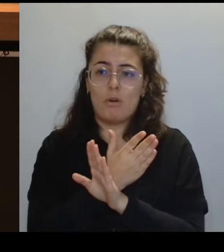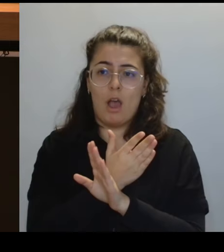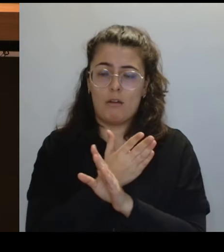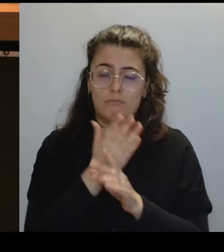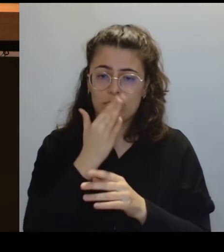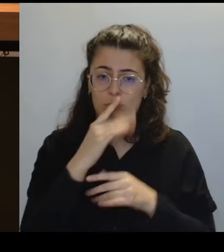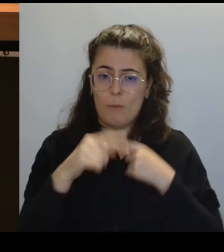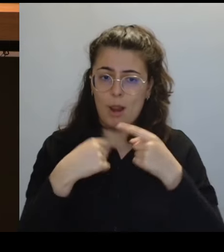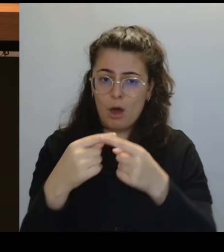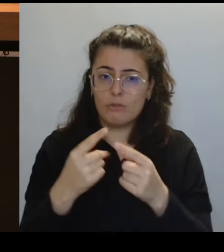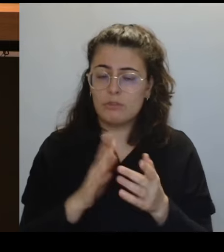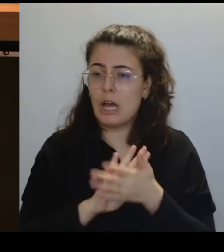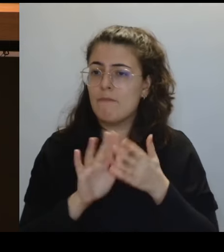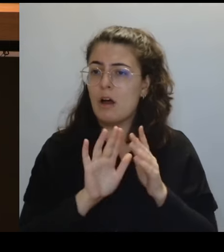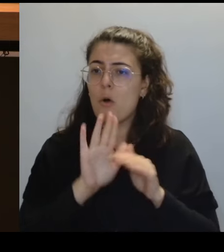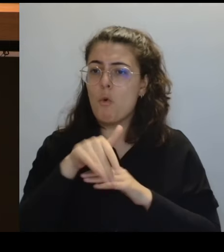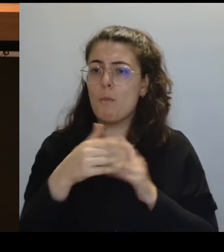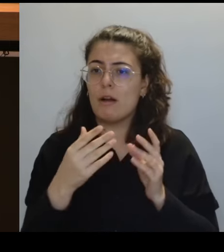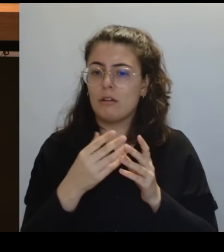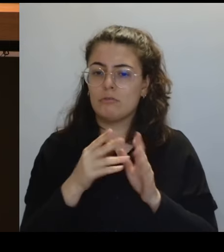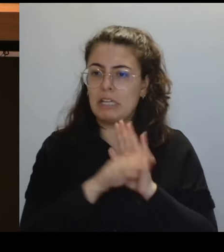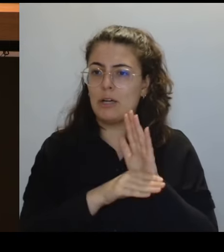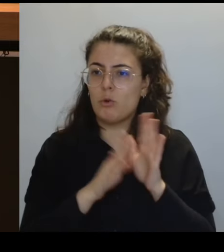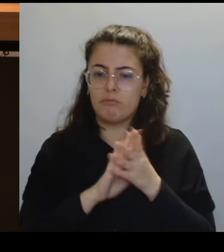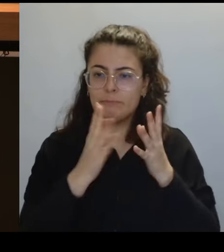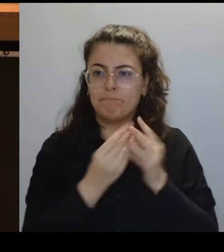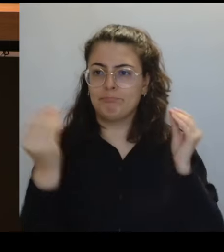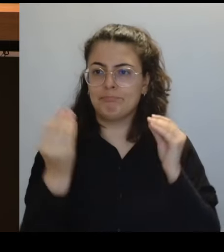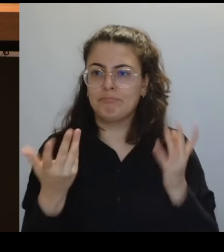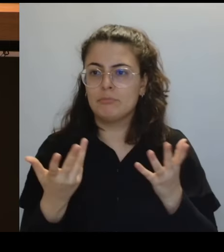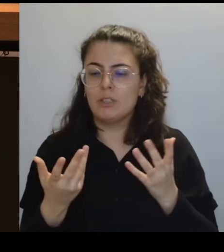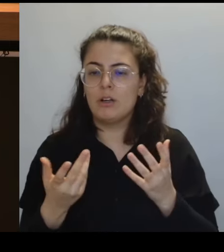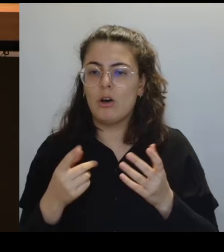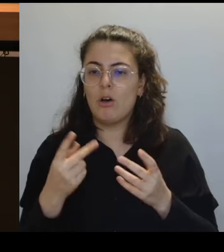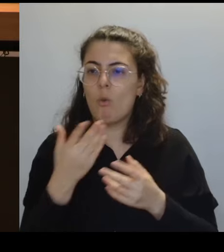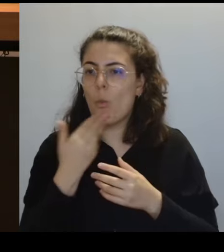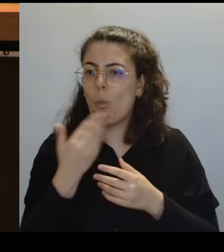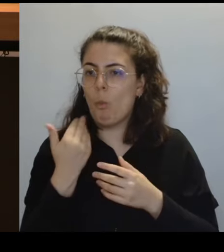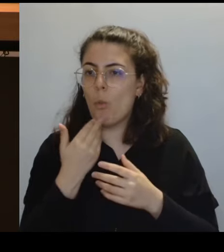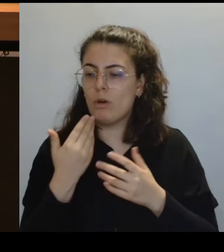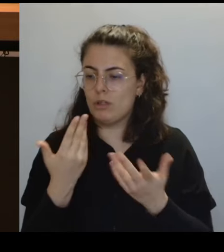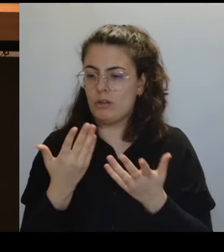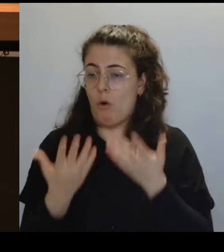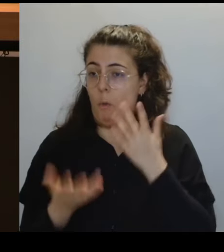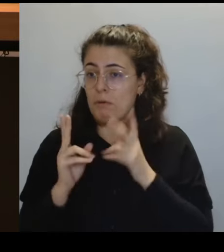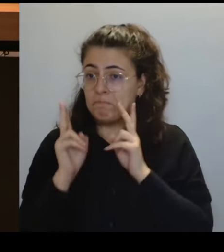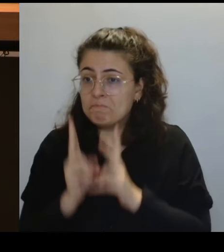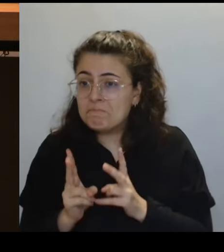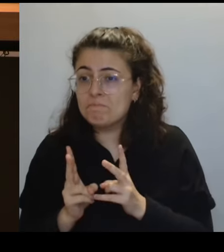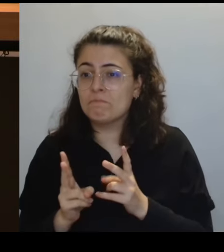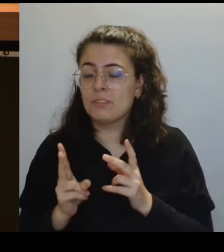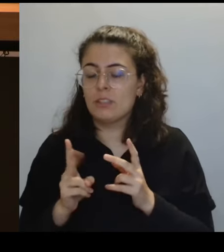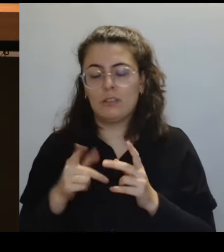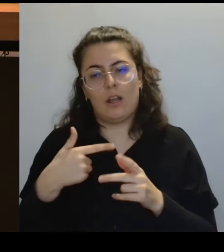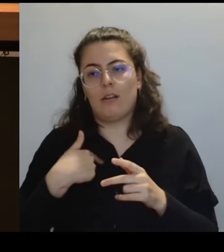worden ist oder abgeschafft worden wäre, ohne dass wir wussten, dass es wirklich funktioniert. Da muss man, glaube ich, aus Fehlern lernen, die wir jetzt gemacht